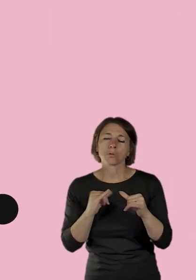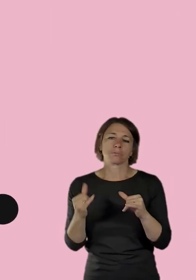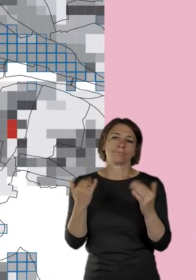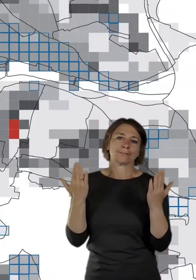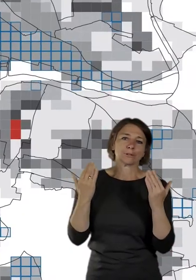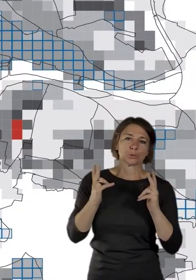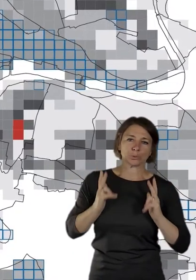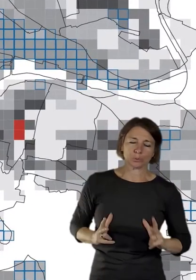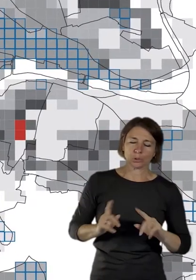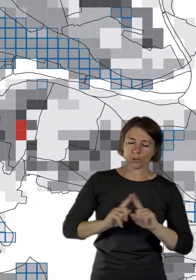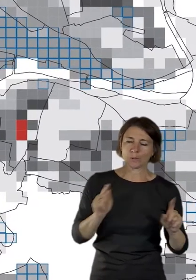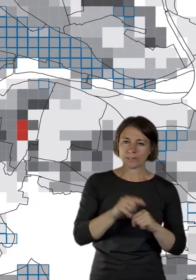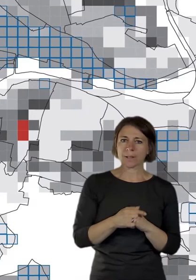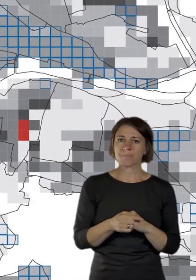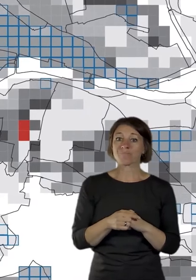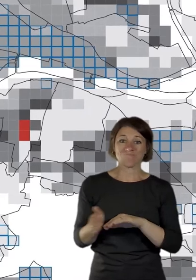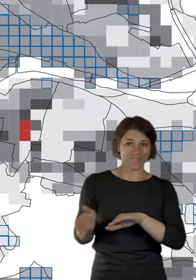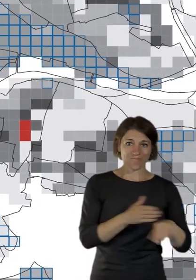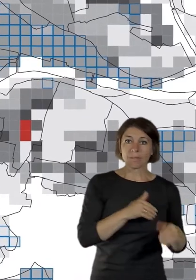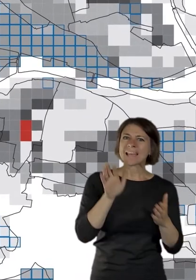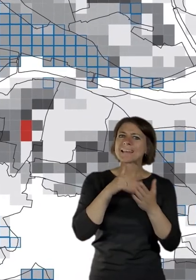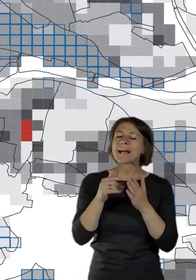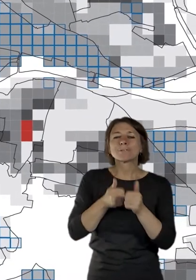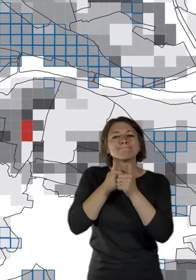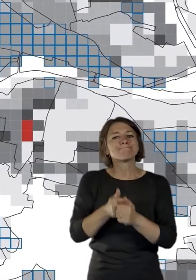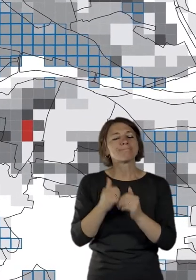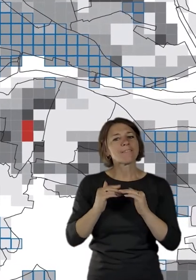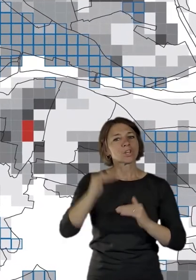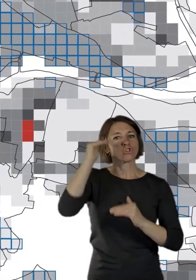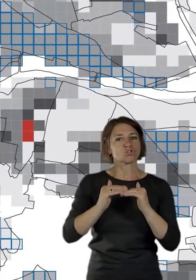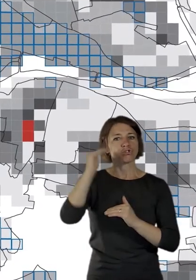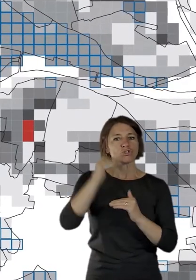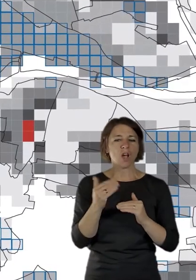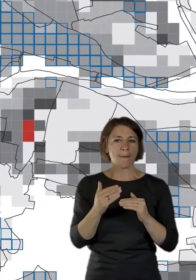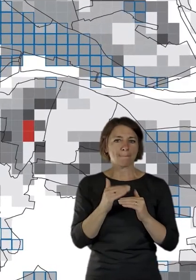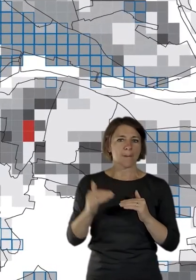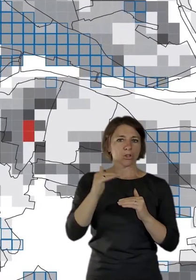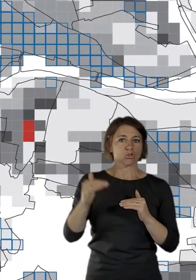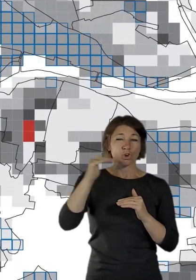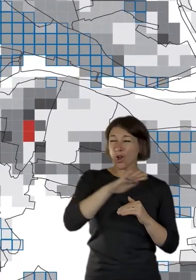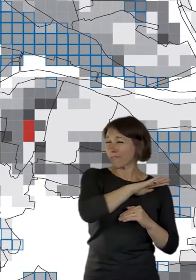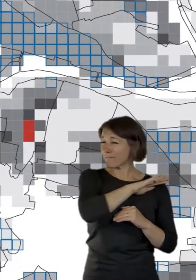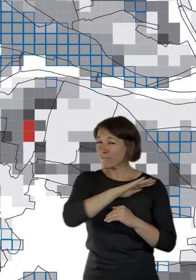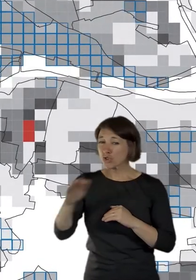Další důležitou vrstvou je výšková regulace. Metropolitní plán reguluje výšky pro všechny stavební bloky ve městě.